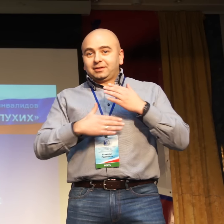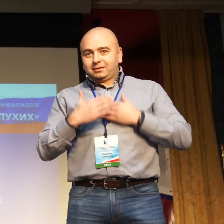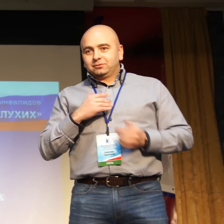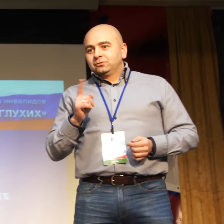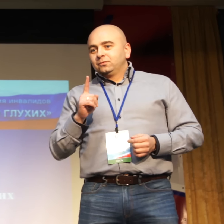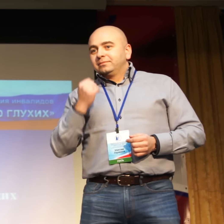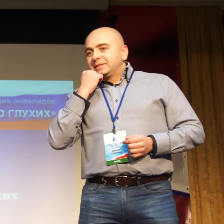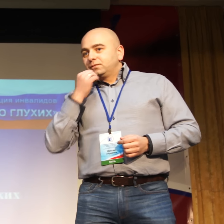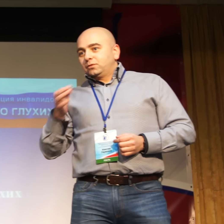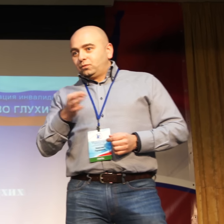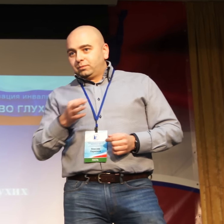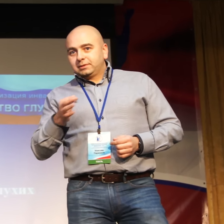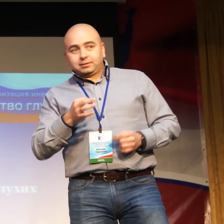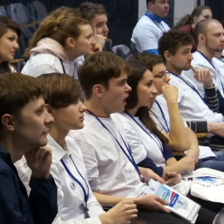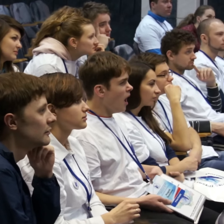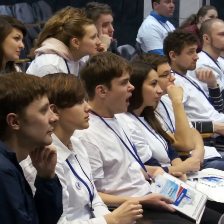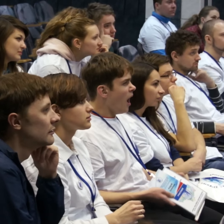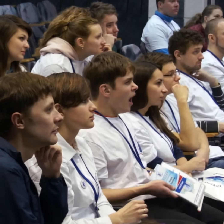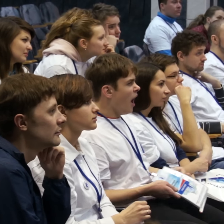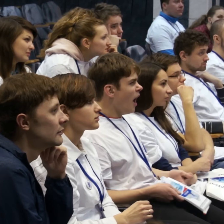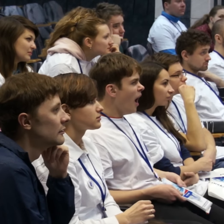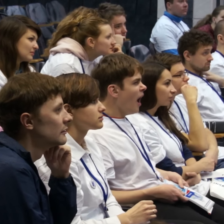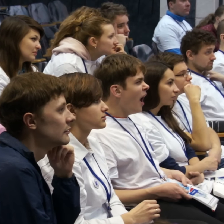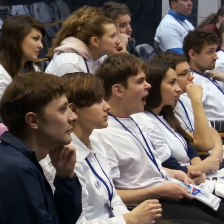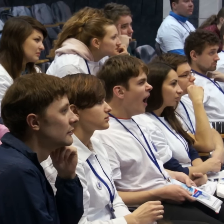кроме этого рассказал о результатах работы ВОГ за последние годы.